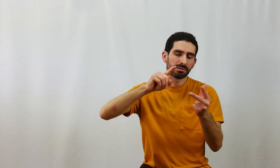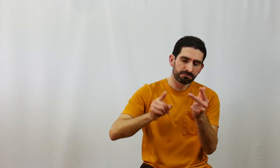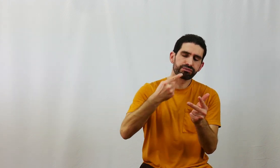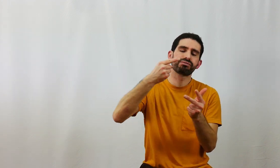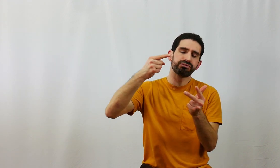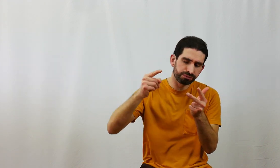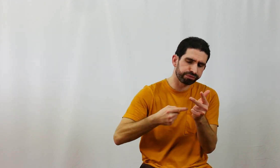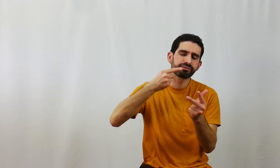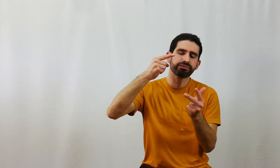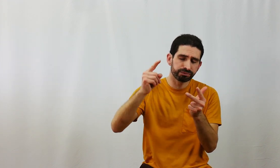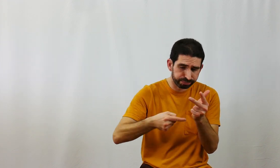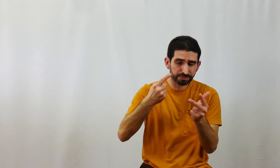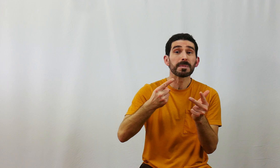Et ainsi de suite.